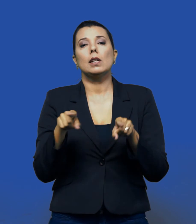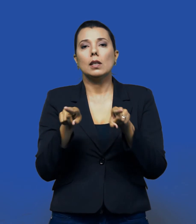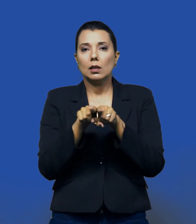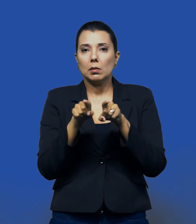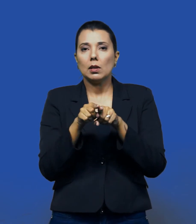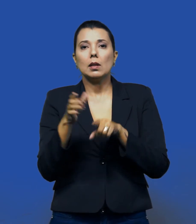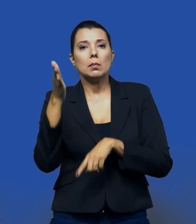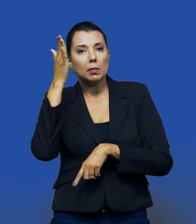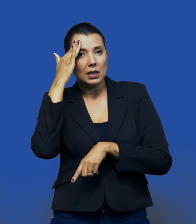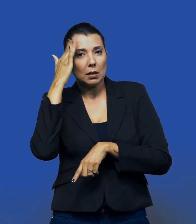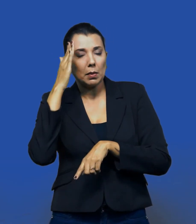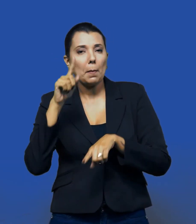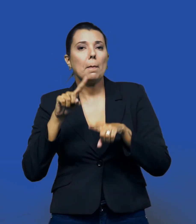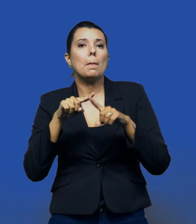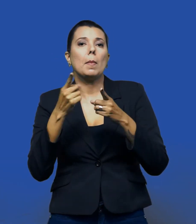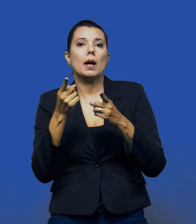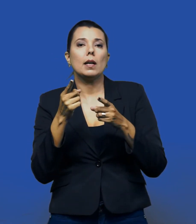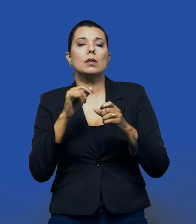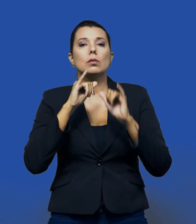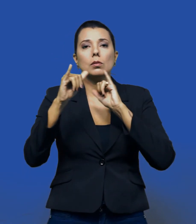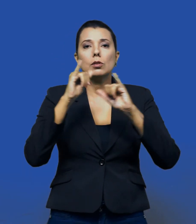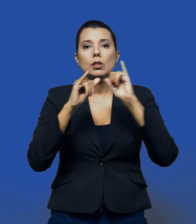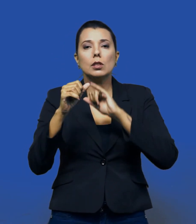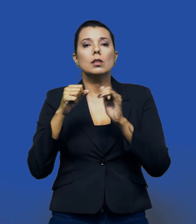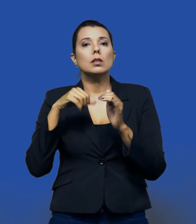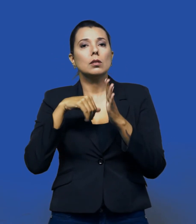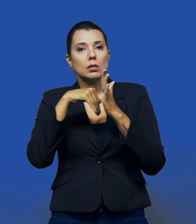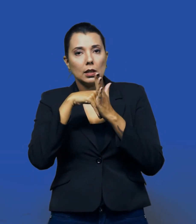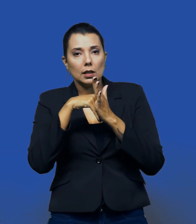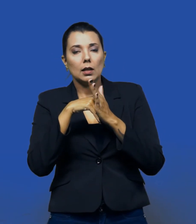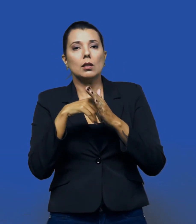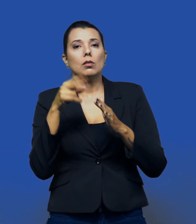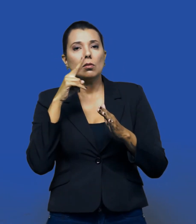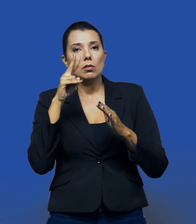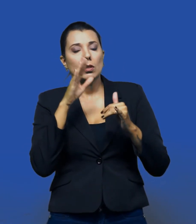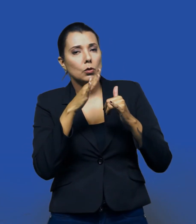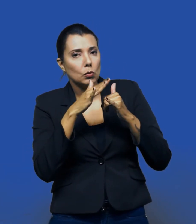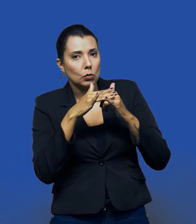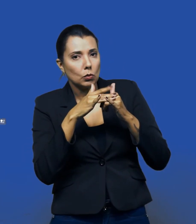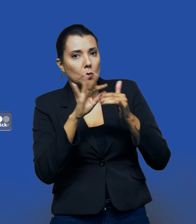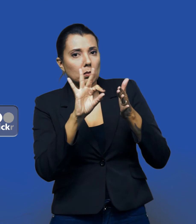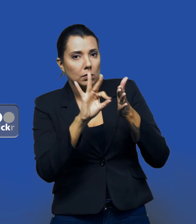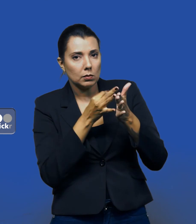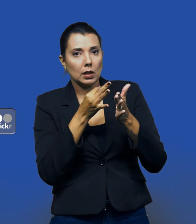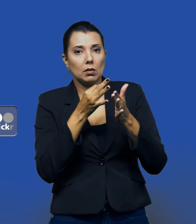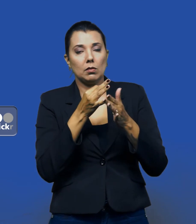E pra ficar por dentro das notícias do Senado, inscreva-se no nosso canal no YouTube.